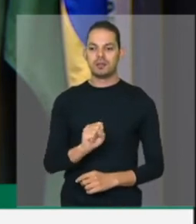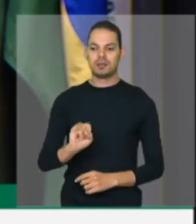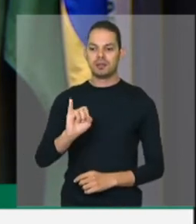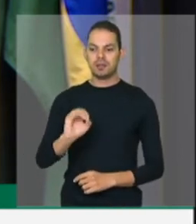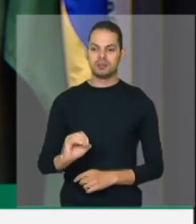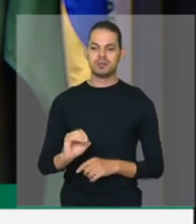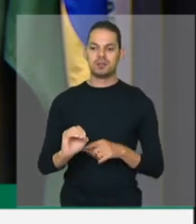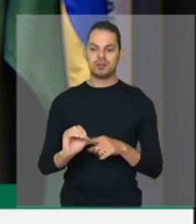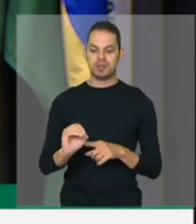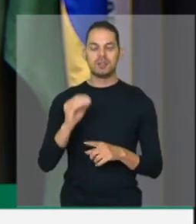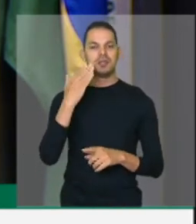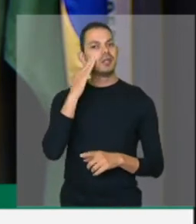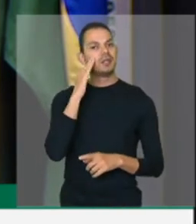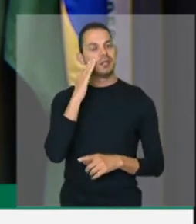CÁSSIO NUNES QUE INTERPRETOU MUITO BEM O SENTIMENTO E O